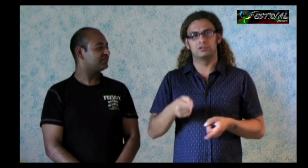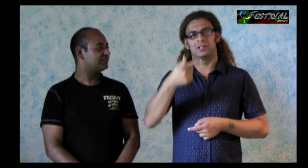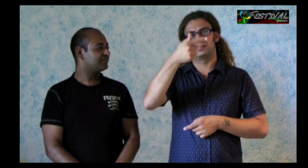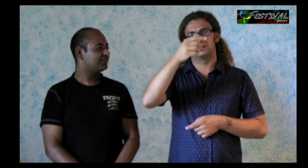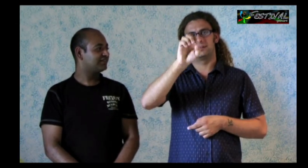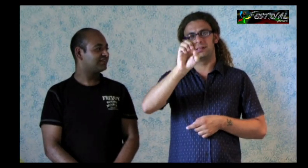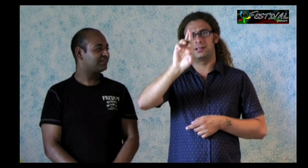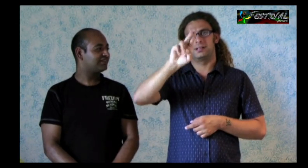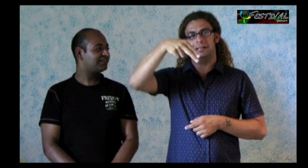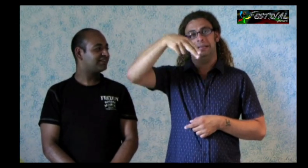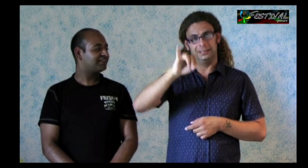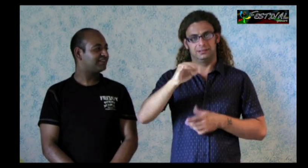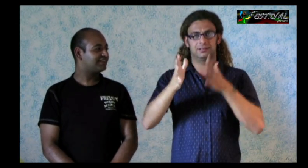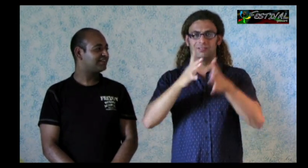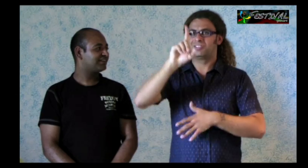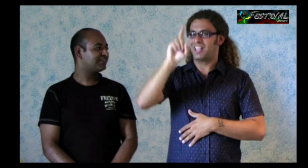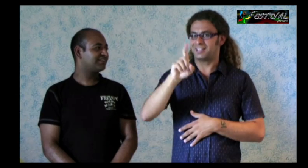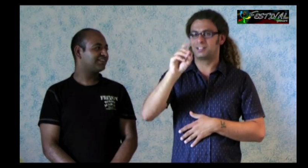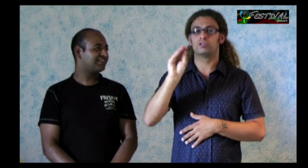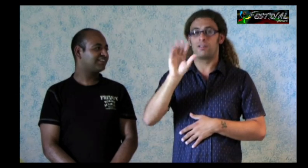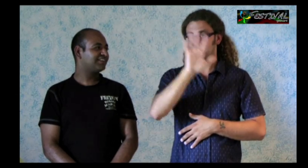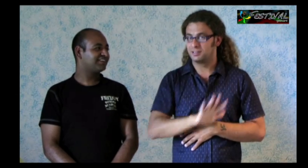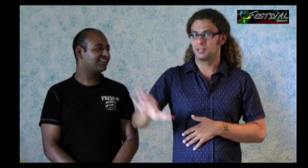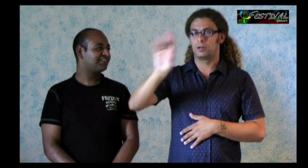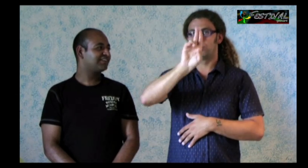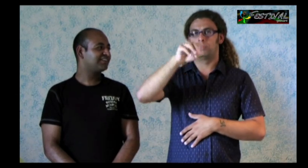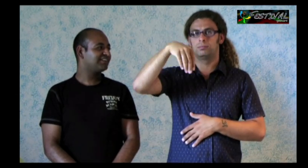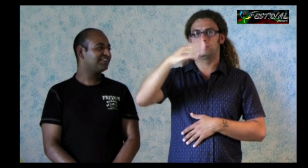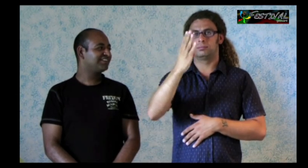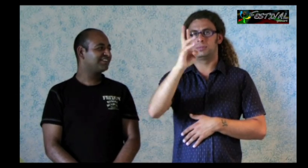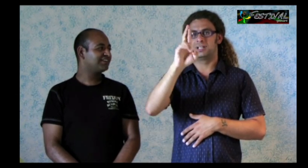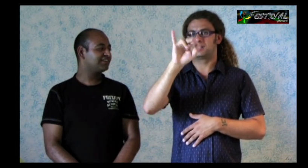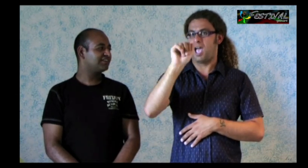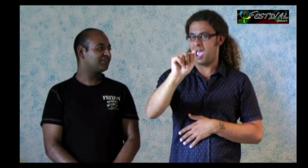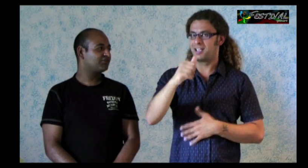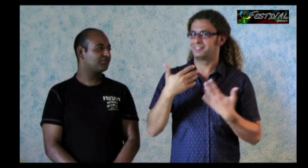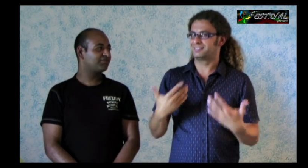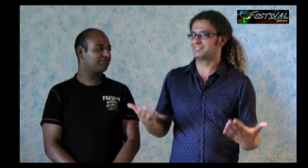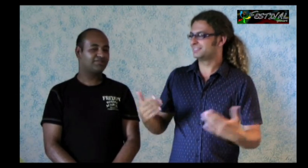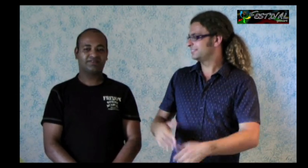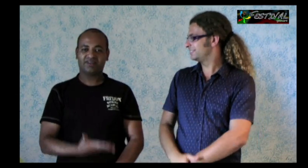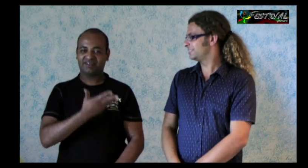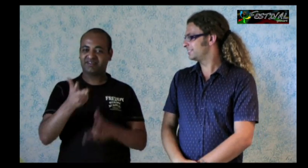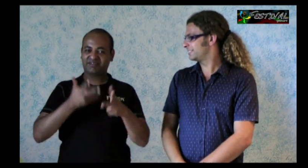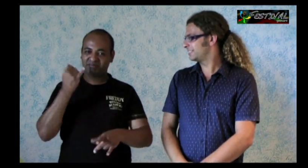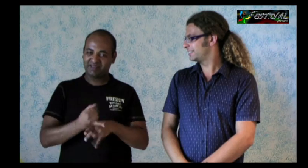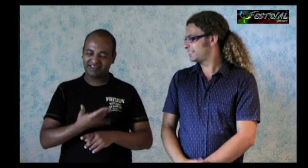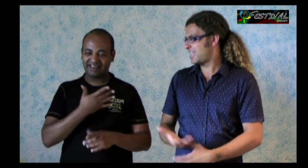Provincia di Terni nella regione di Umbria Mi ha interrotto, eh!